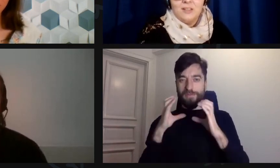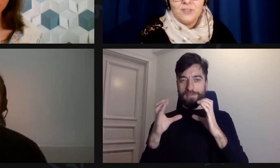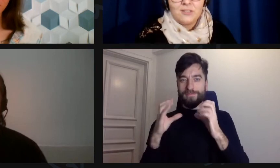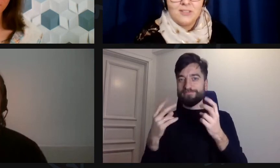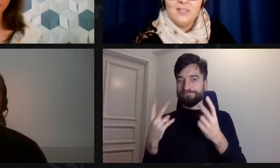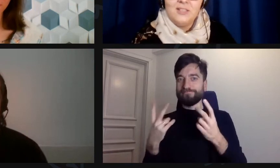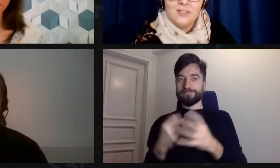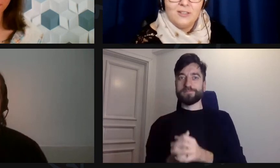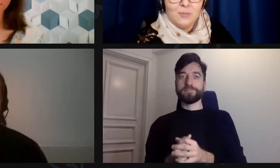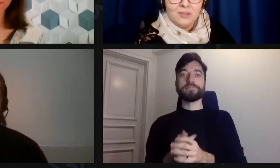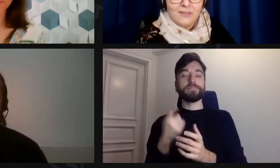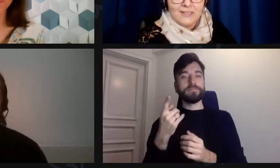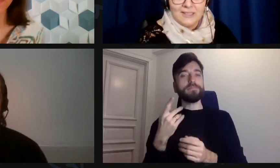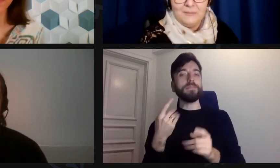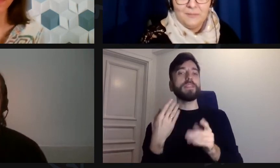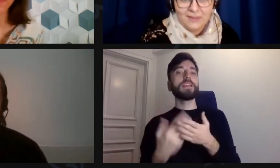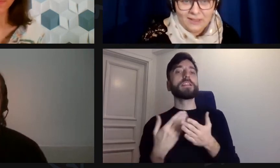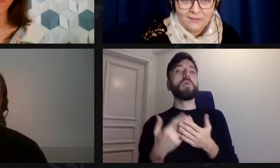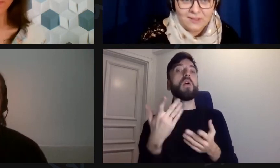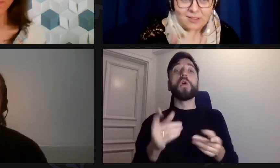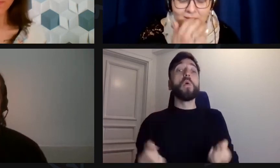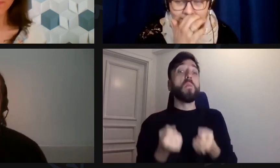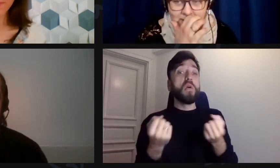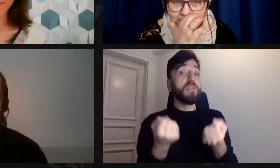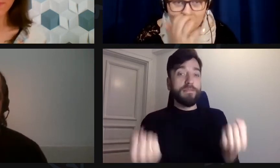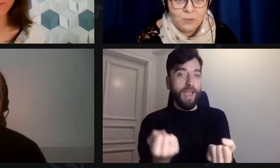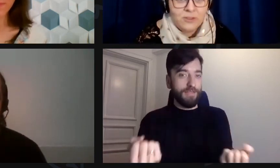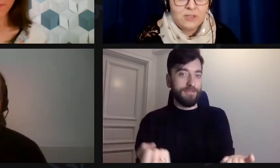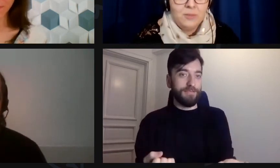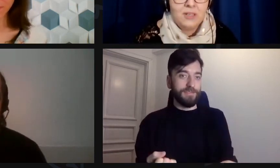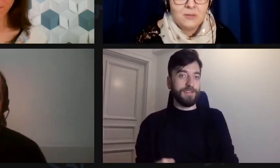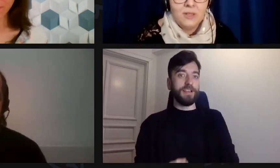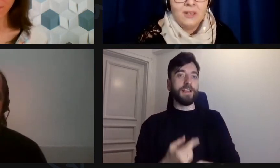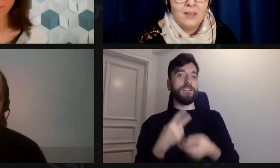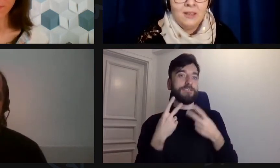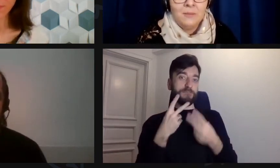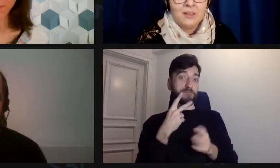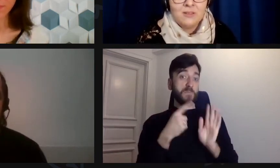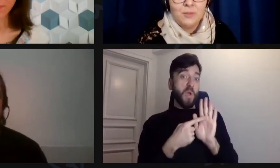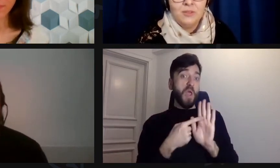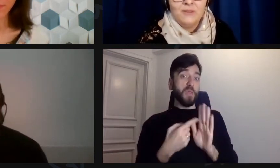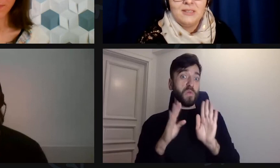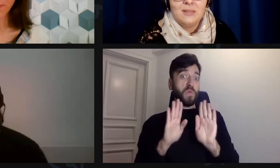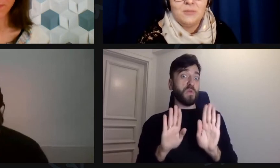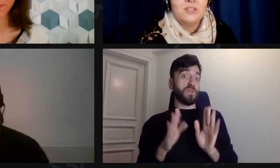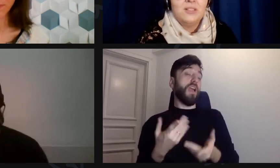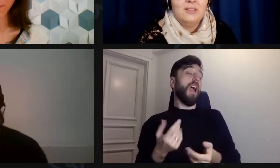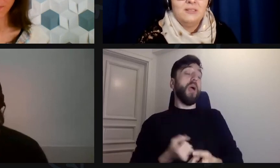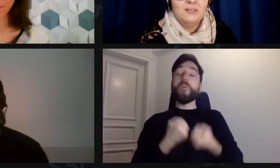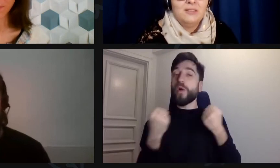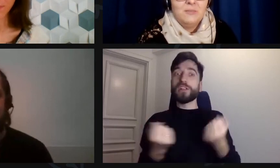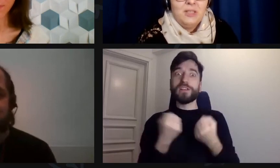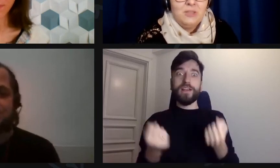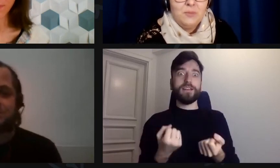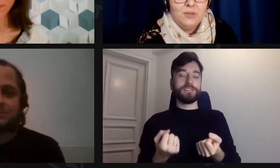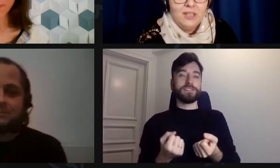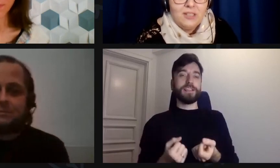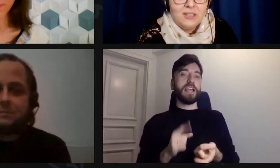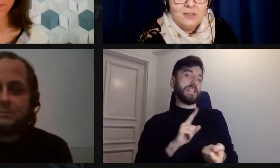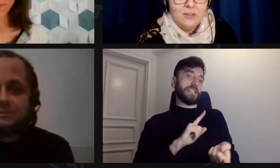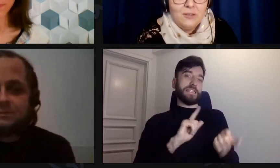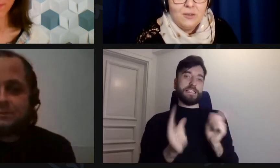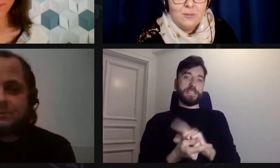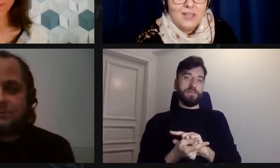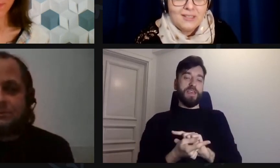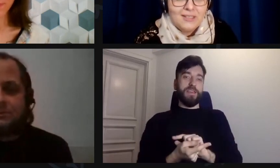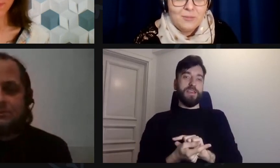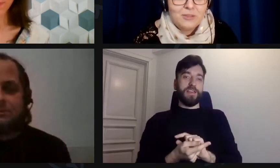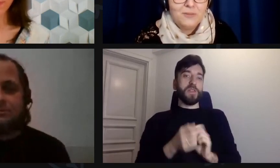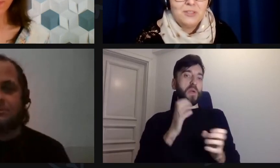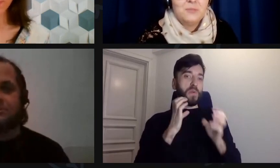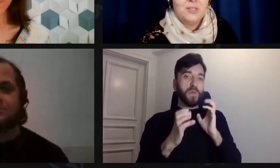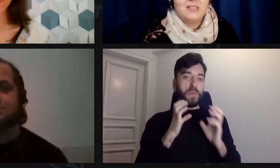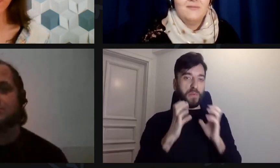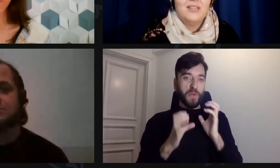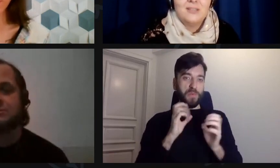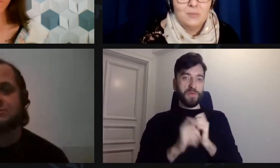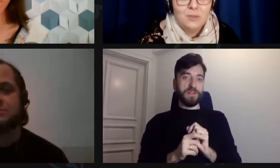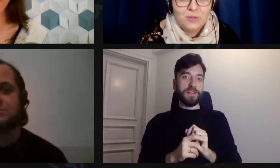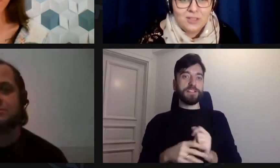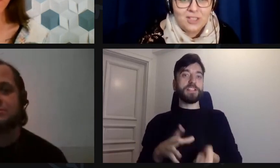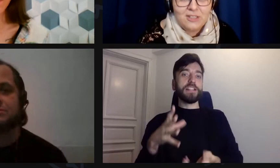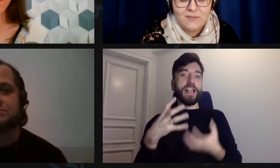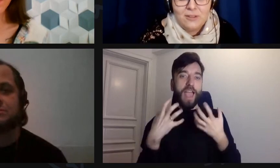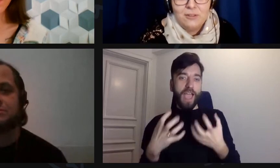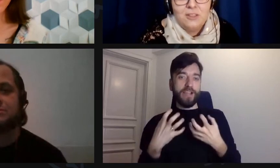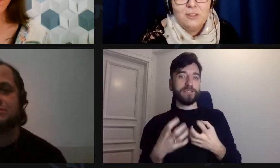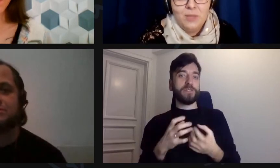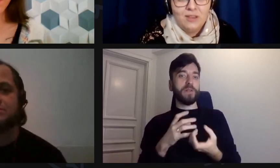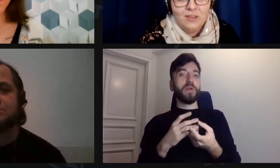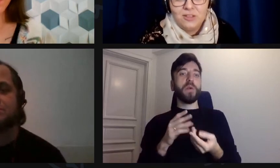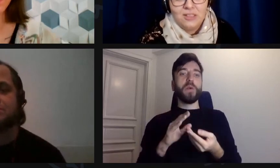Katarzyna – dużo zależy od motywacji, pokazuje jak bardzo motywacja może zmienić podejście do komunikacji i możliwości przekazywania sobie różnych rzeczy.